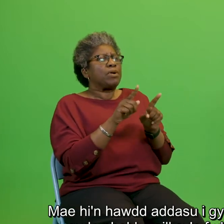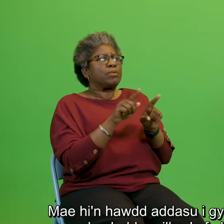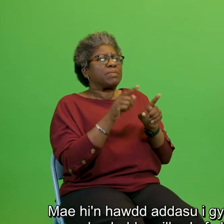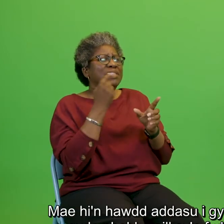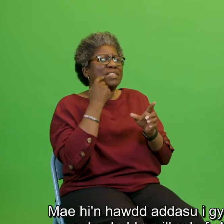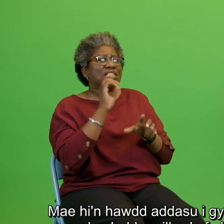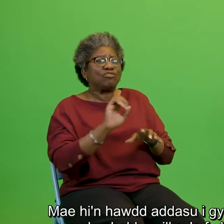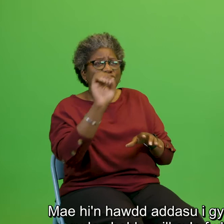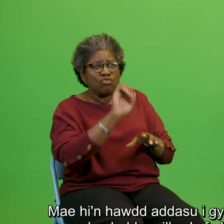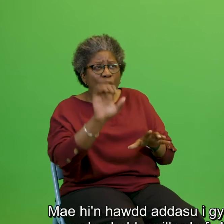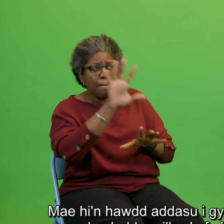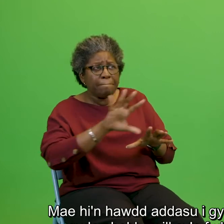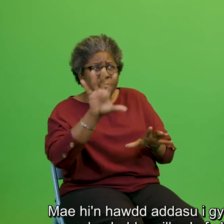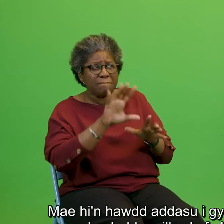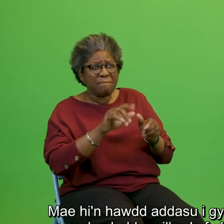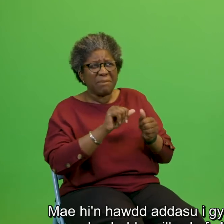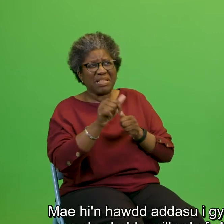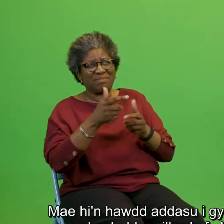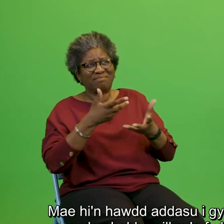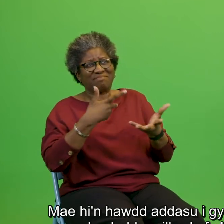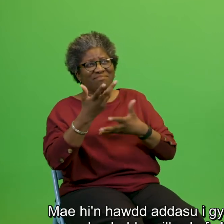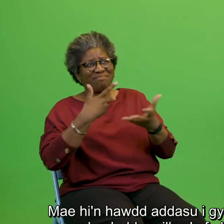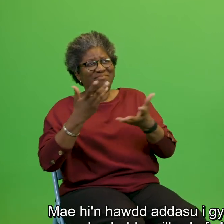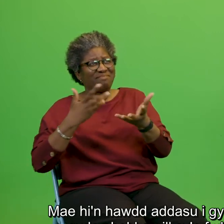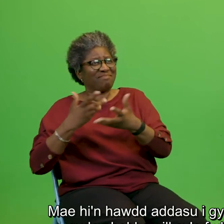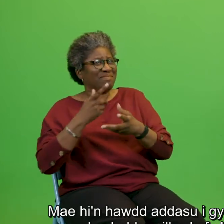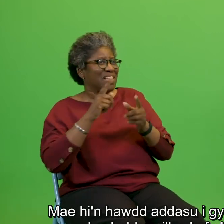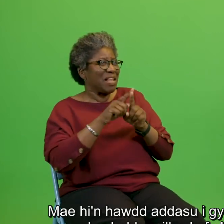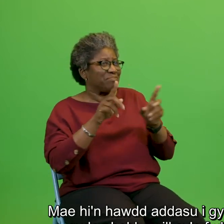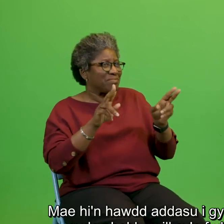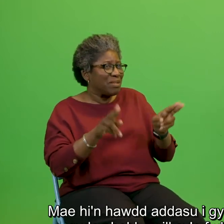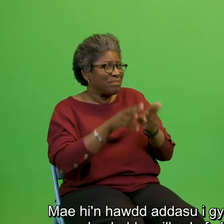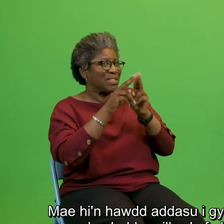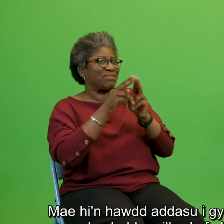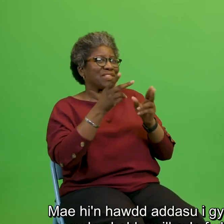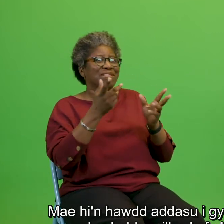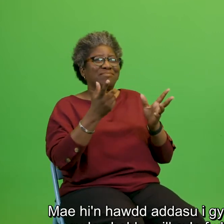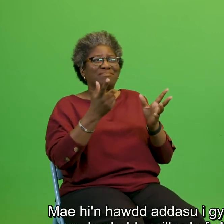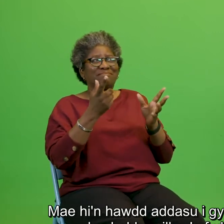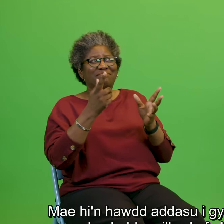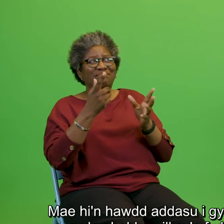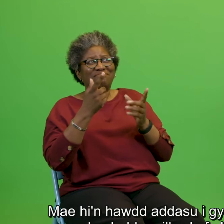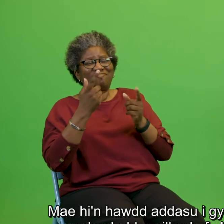Mae hi'n hawdd addasu i gyfathrebu gyda phobl eraill sy'n fyddar...